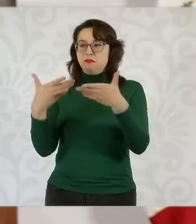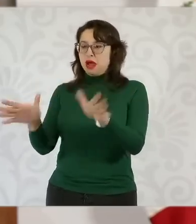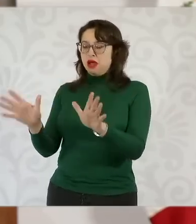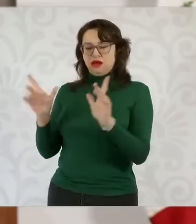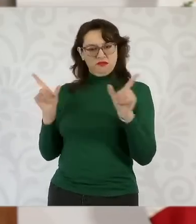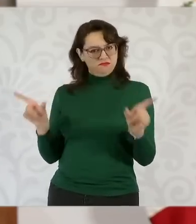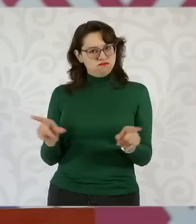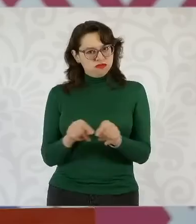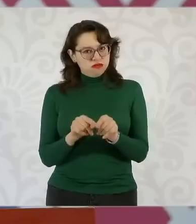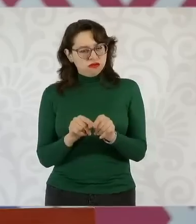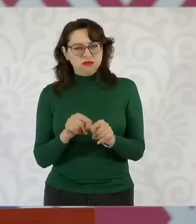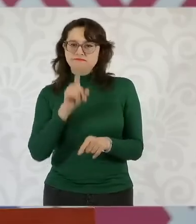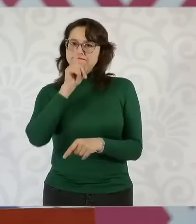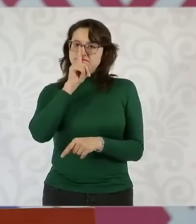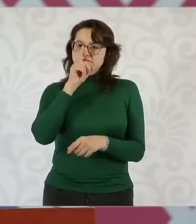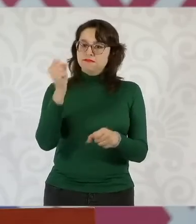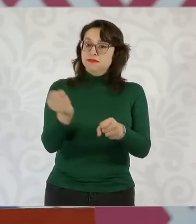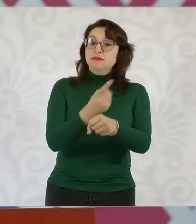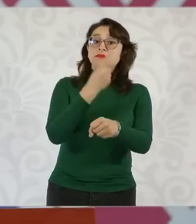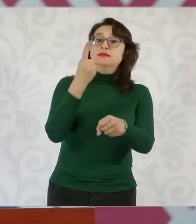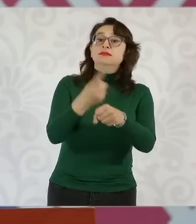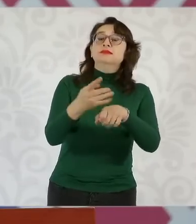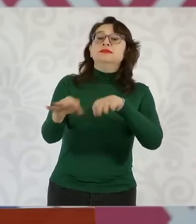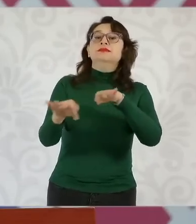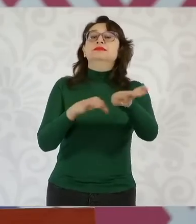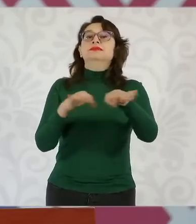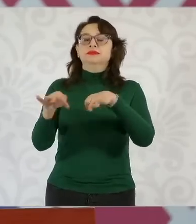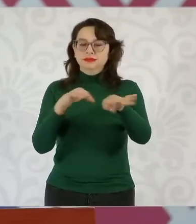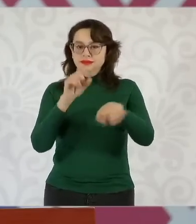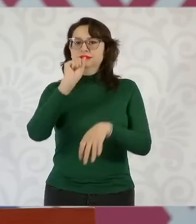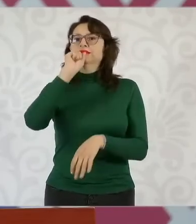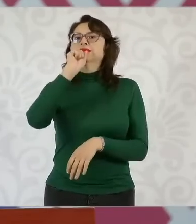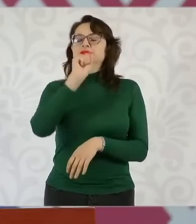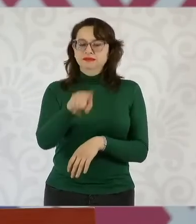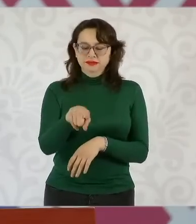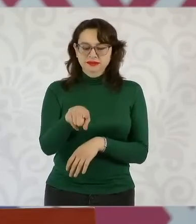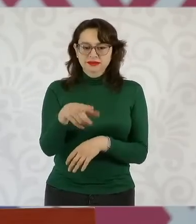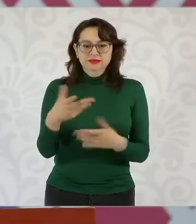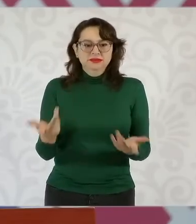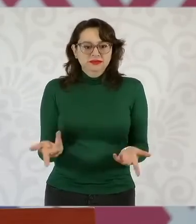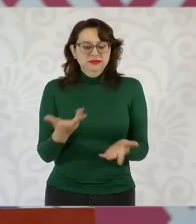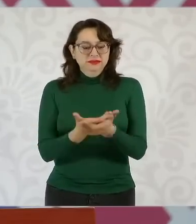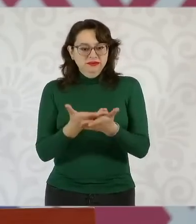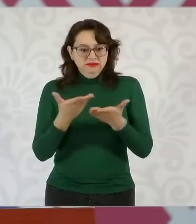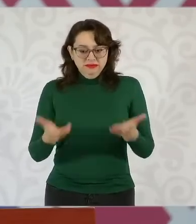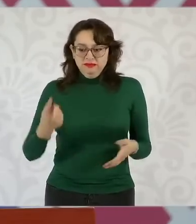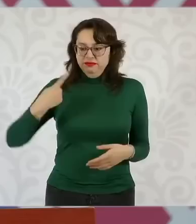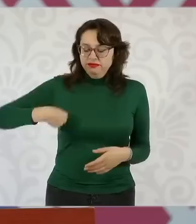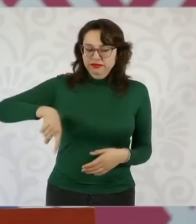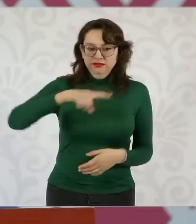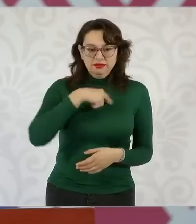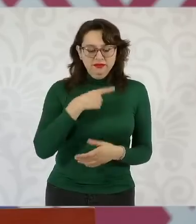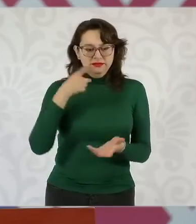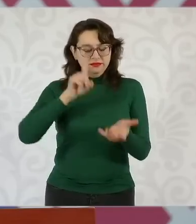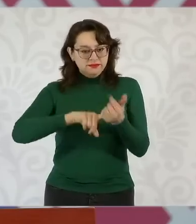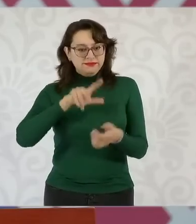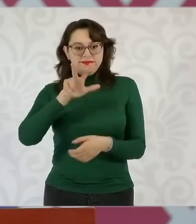y empleo hoy en día Les comentaba que nosotros generamos más de 18000 empleos directos en México